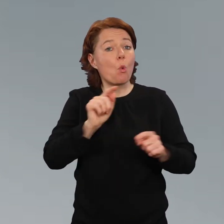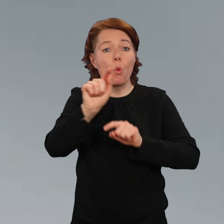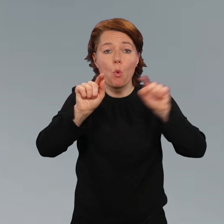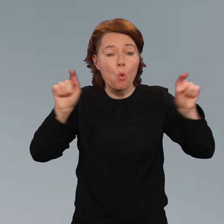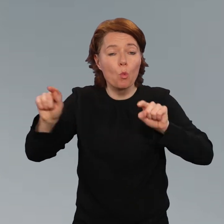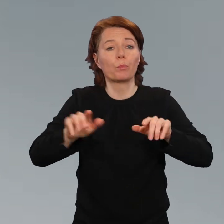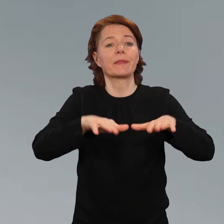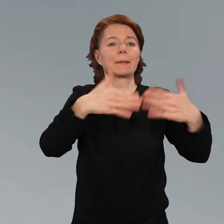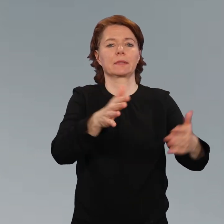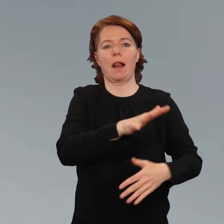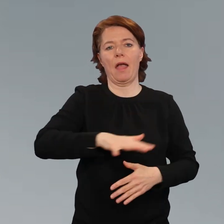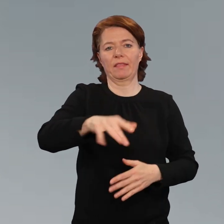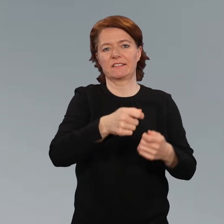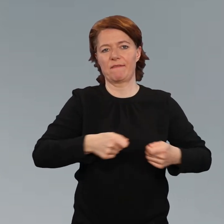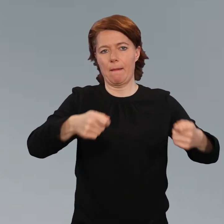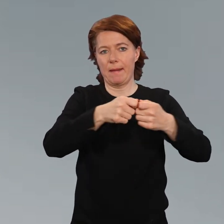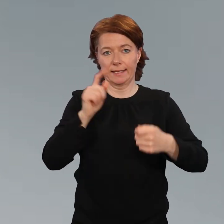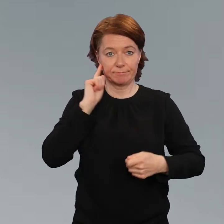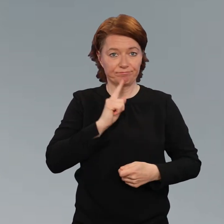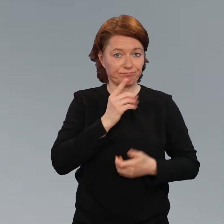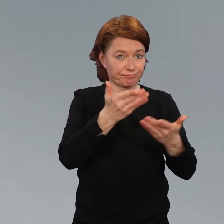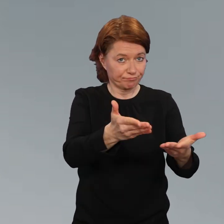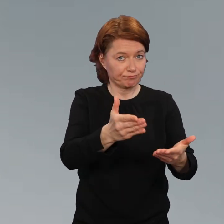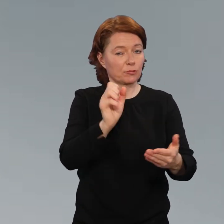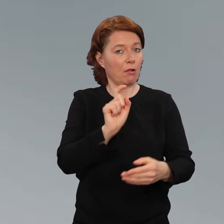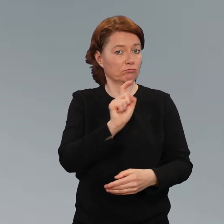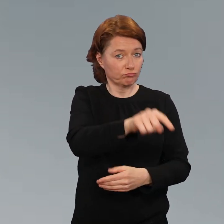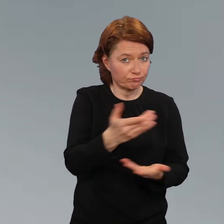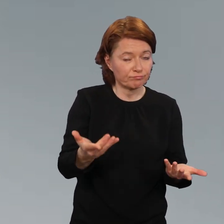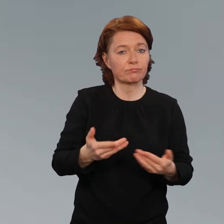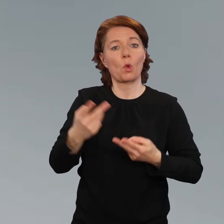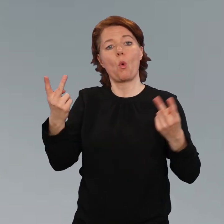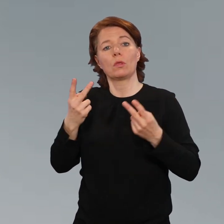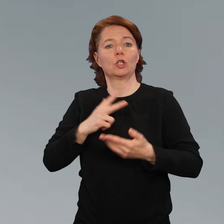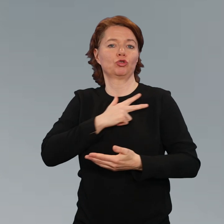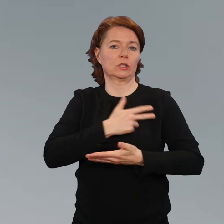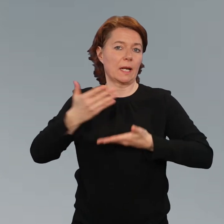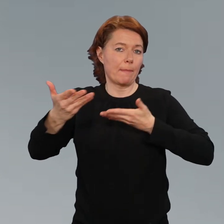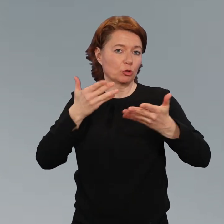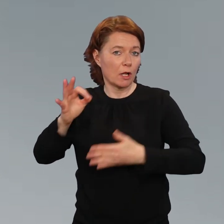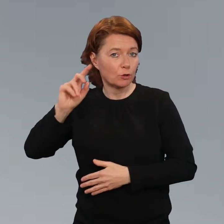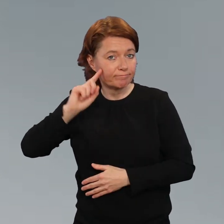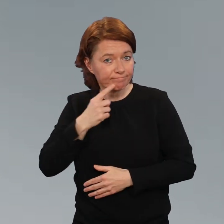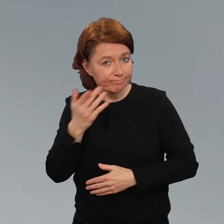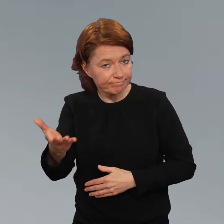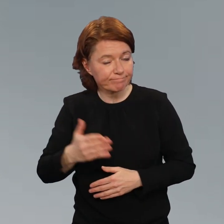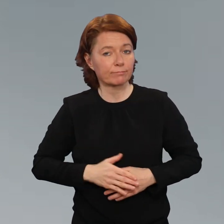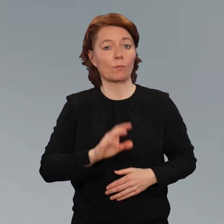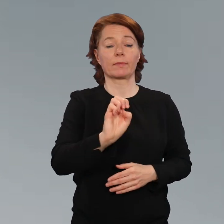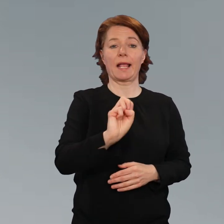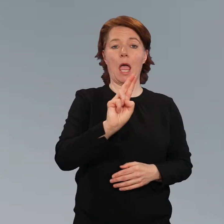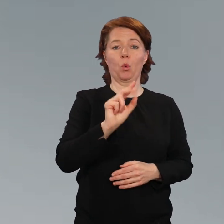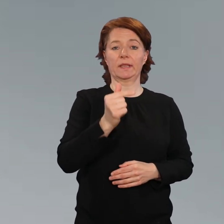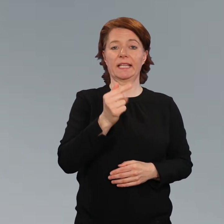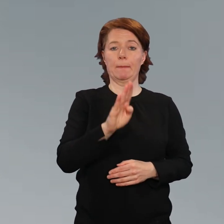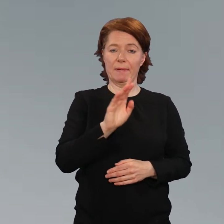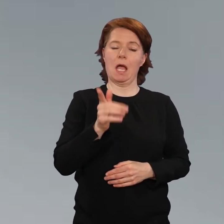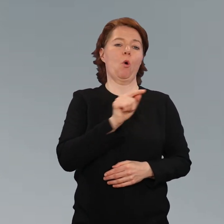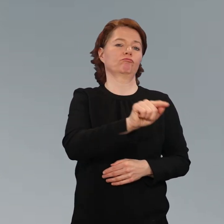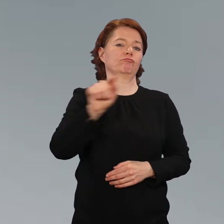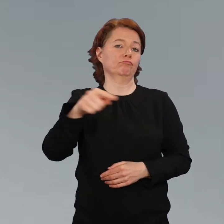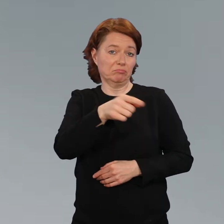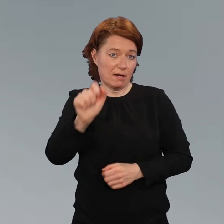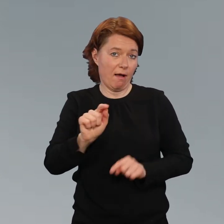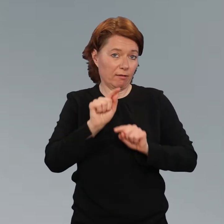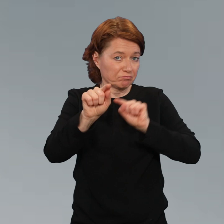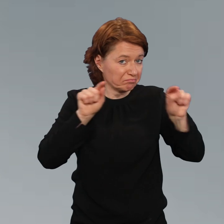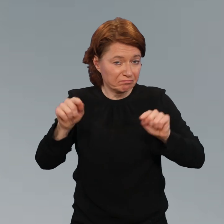Landesverbände der Gehörlosen, Sozialberatungsstellen für Gehörlose, Ergänzende Unabhängige Teilhabeberatungen (EUTB)